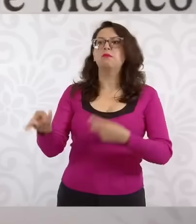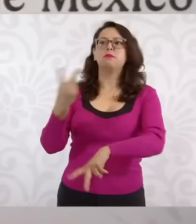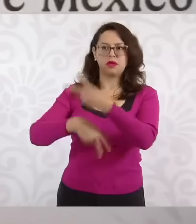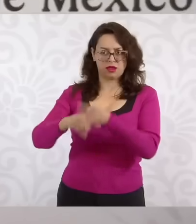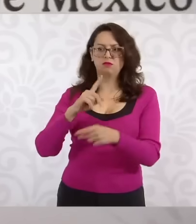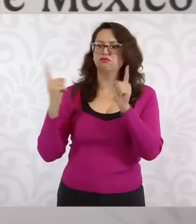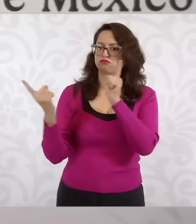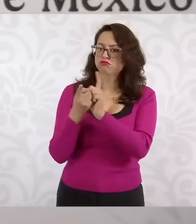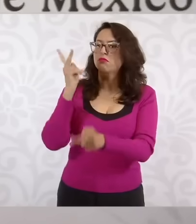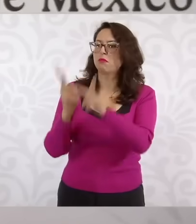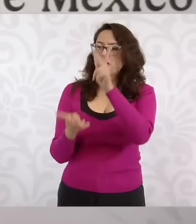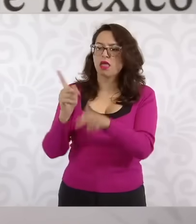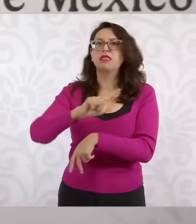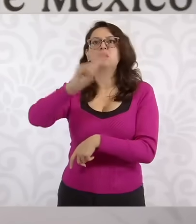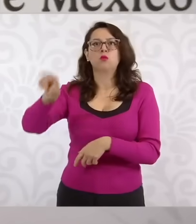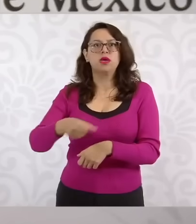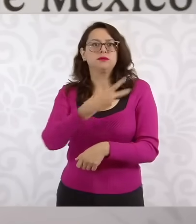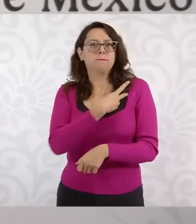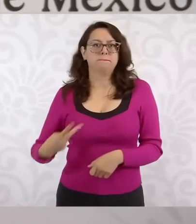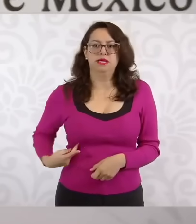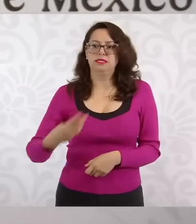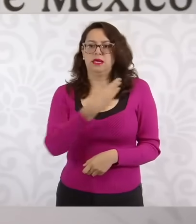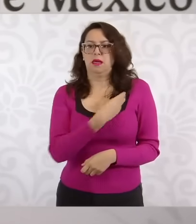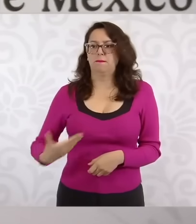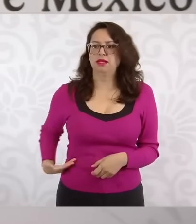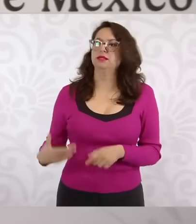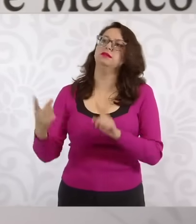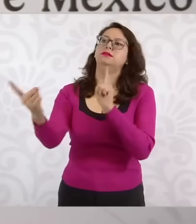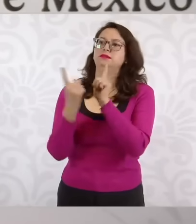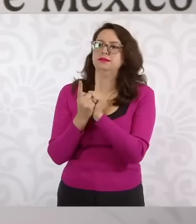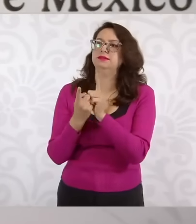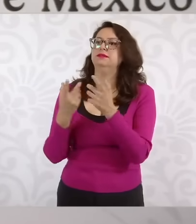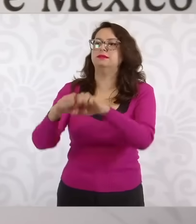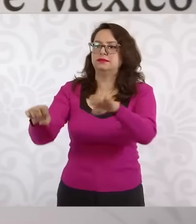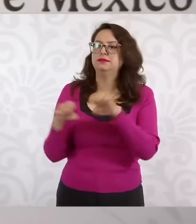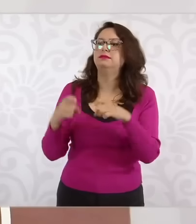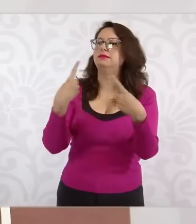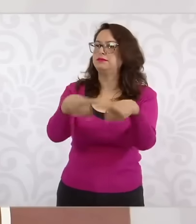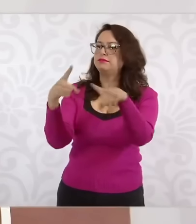vino el vicepresidente de Brasil eh con un equipo muy grande, vinieron empresarios de Brasil que se